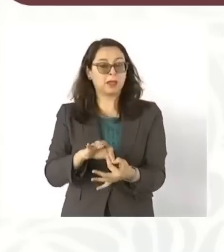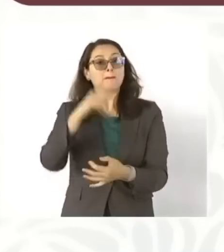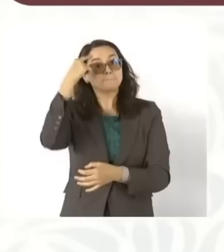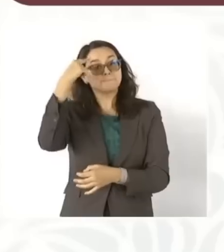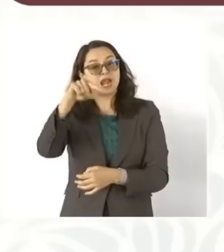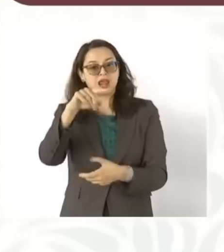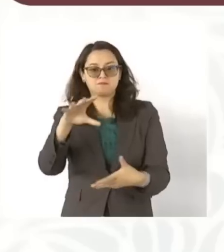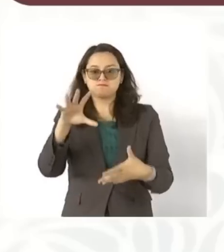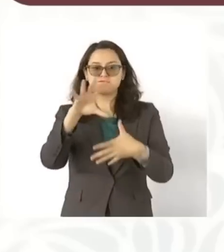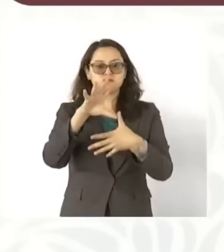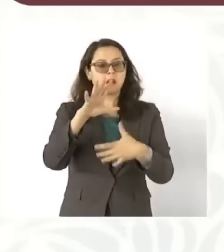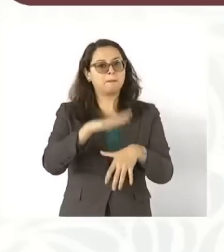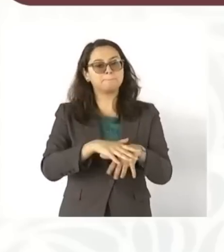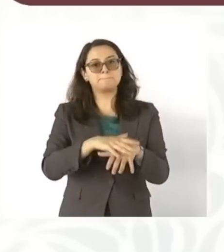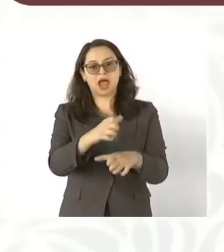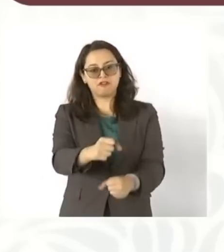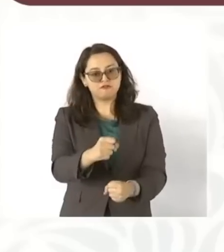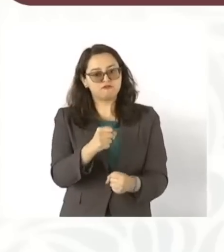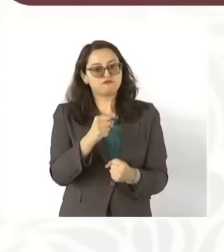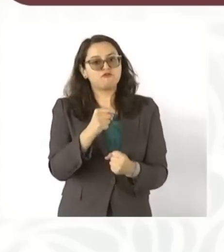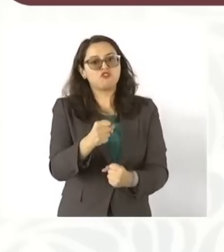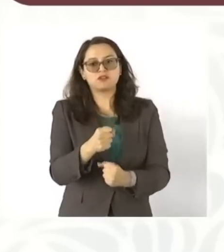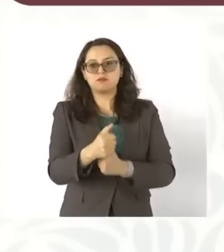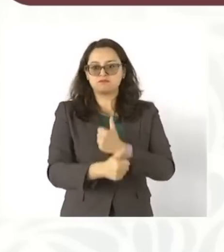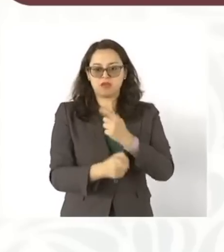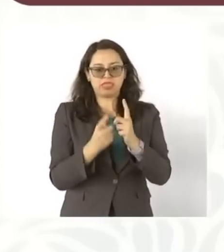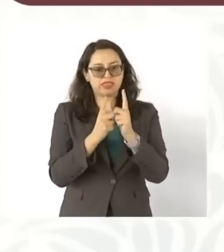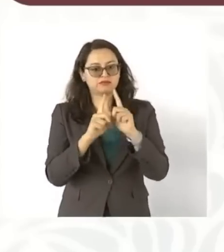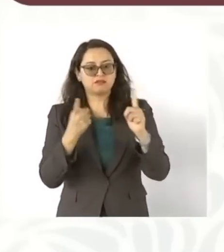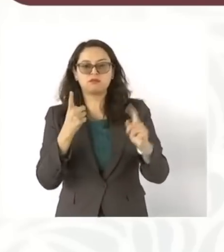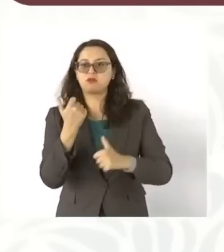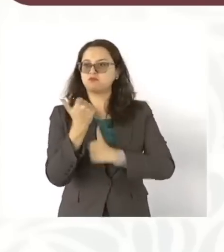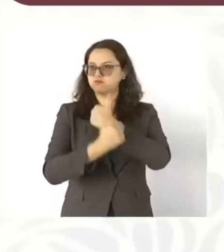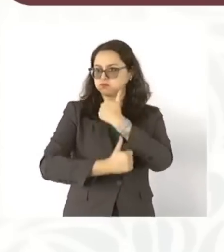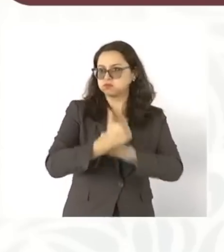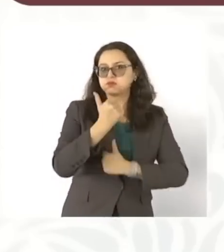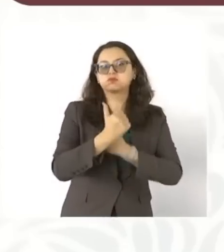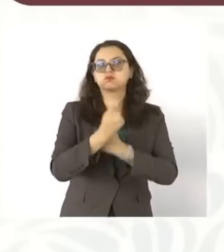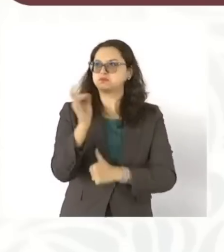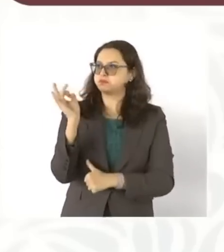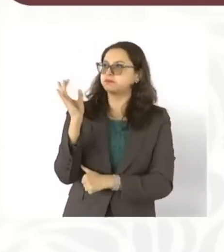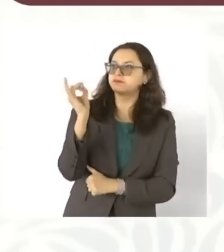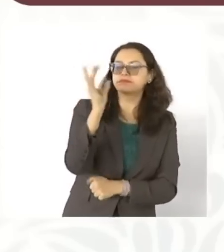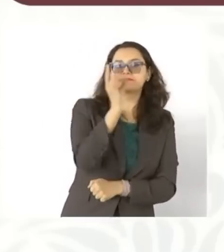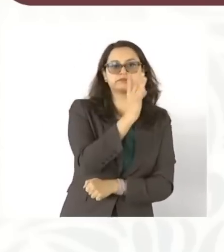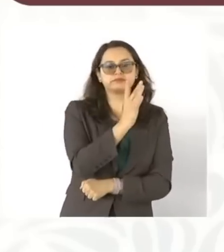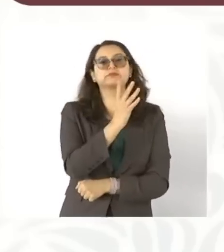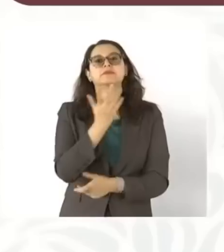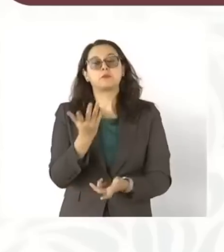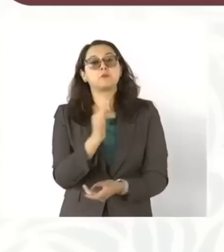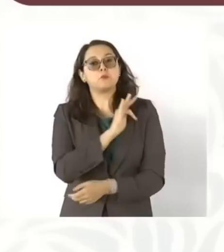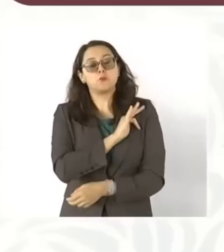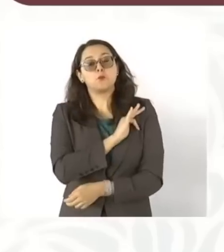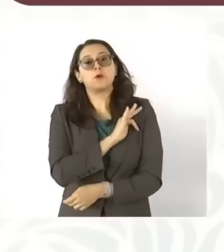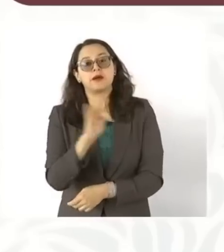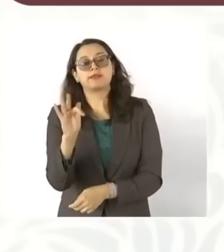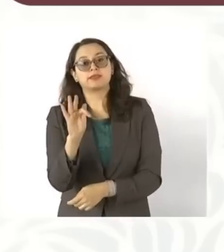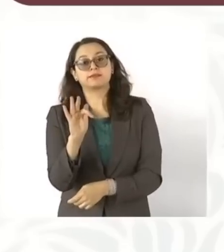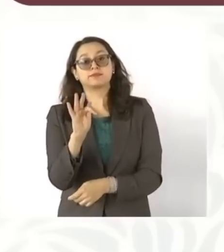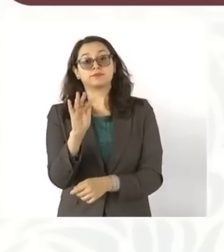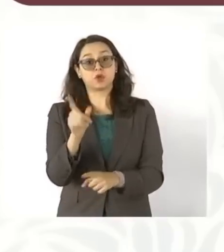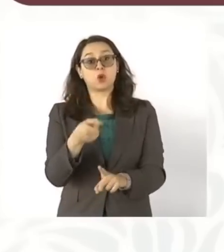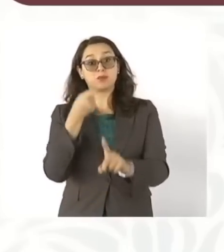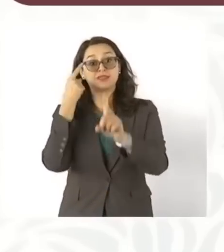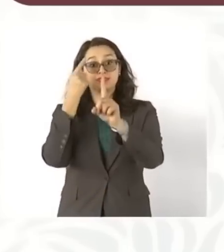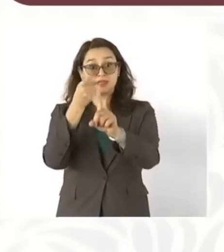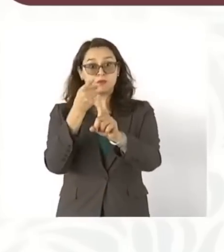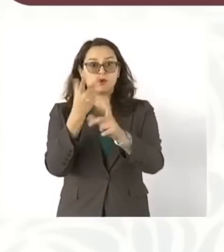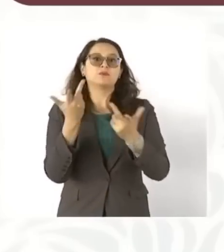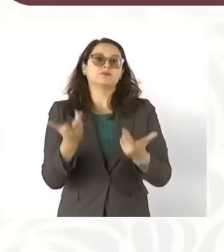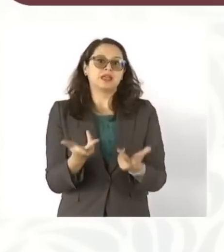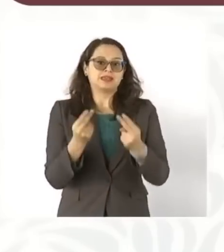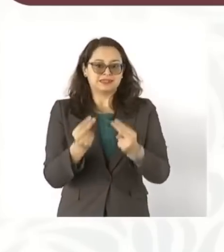con mayor potencial y desarrollo del mundo eh el objetivo pues ser fortalecer estos mercados